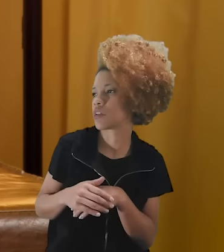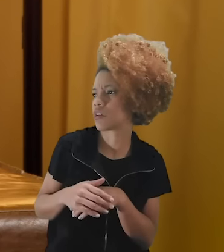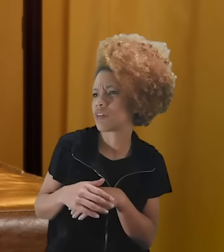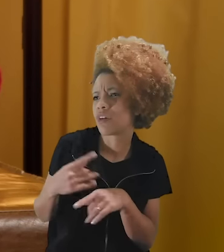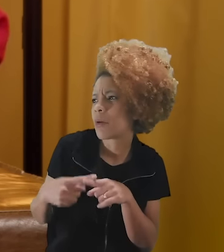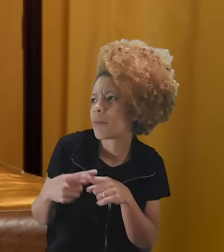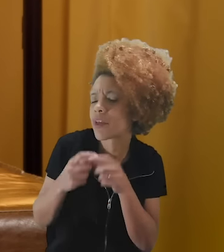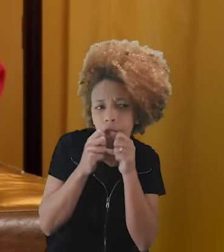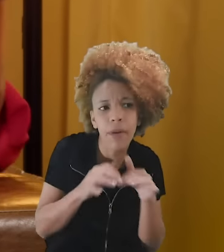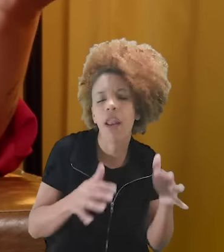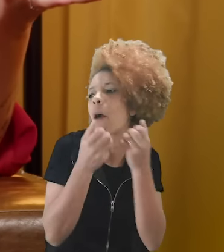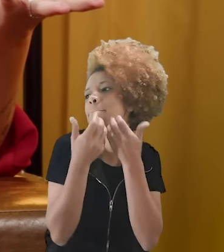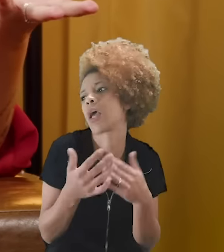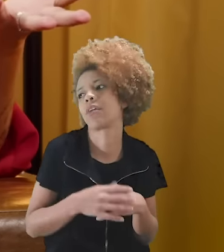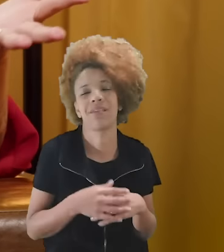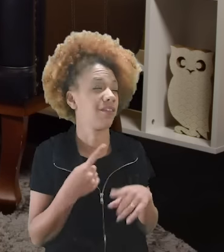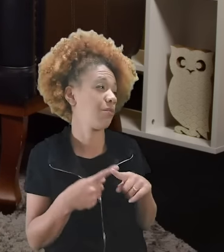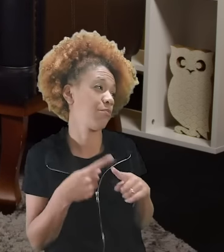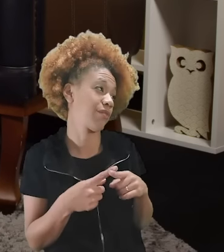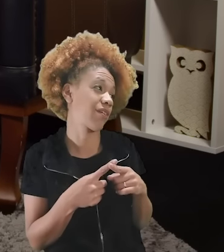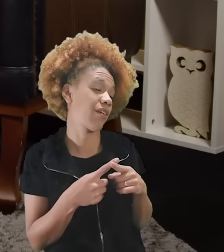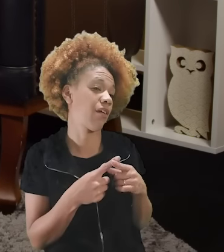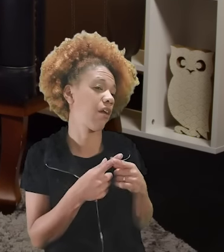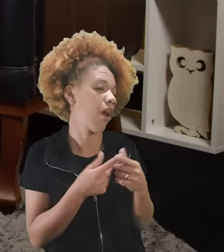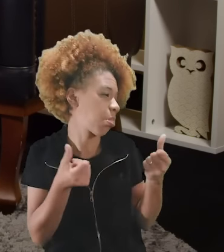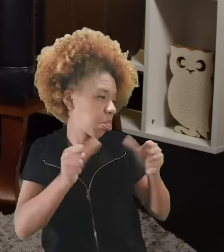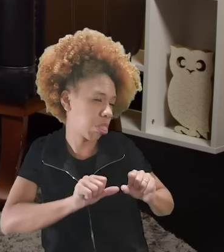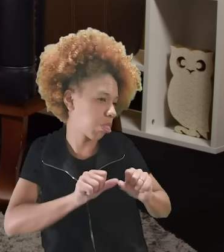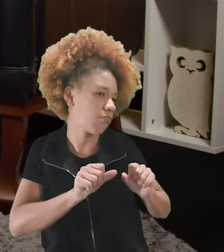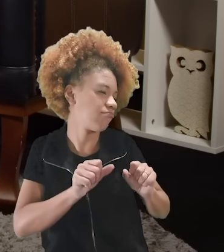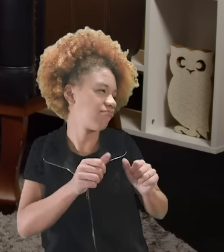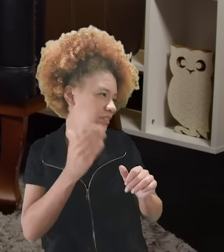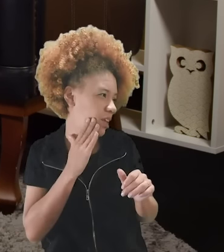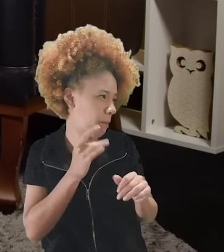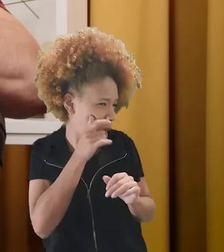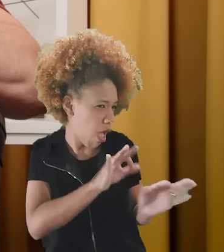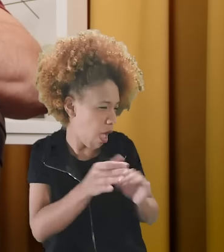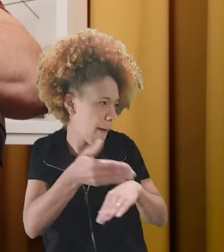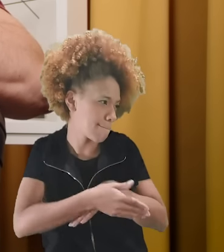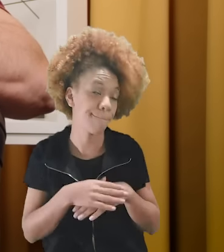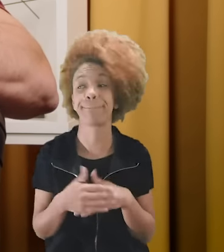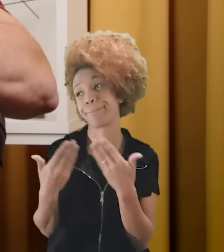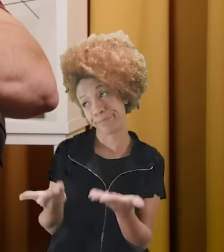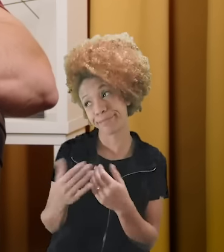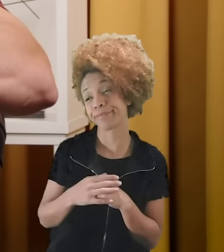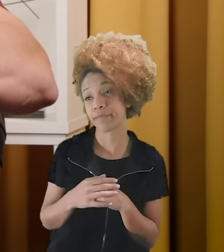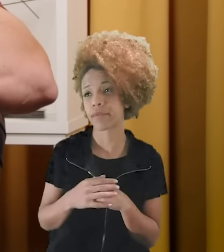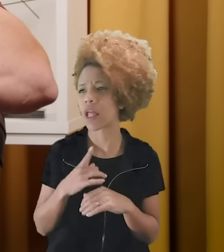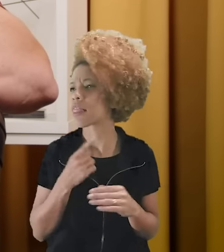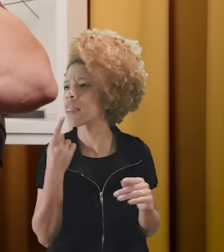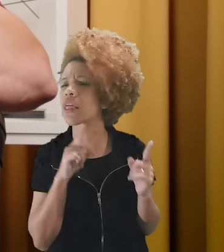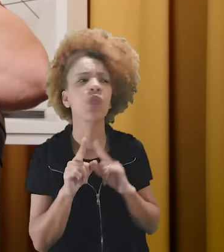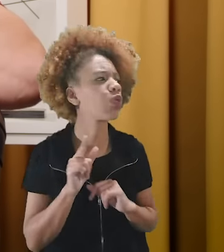ela não des lar o bem também sabe que a frustração engaja Pois é bom temos mais alguma alguma dúvida